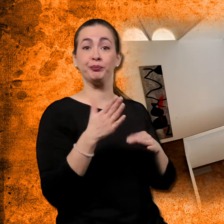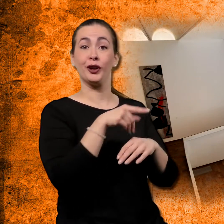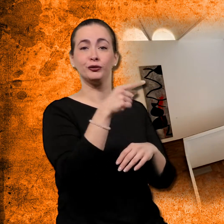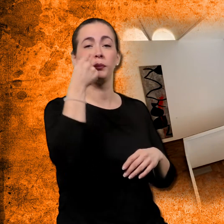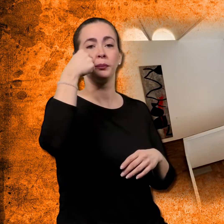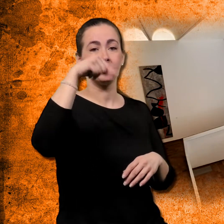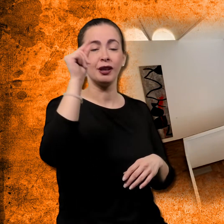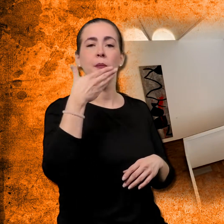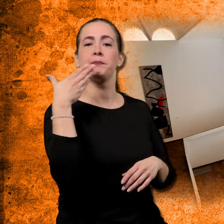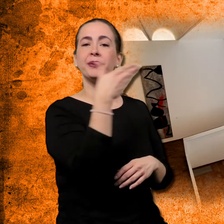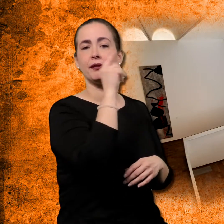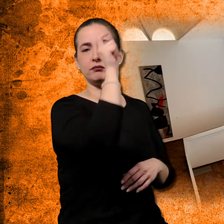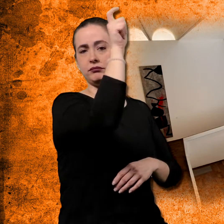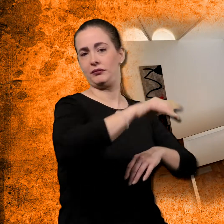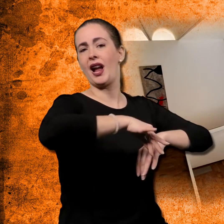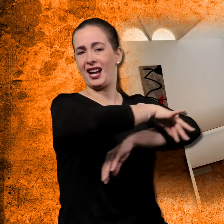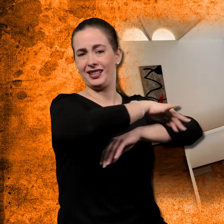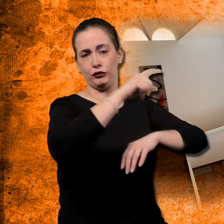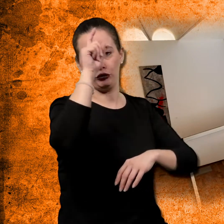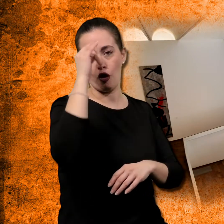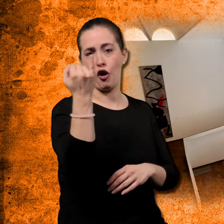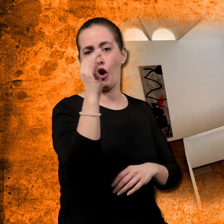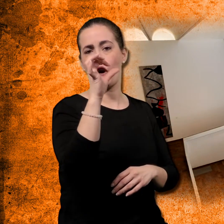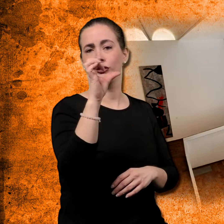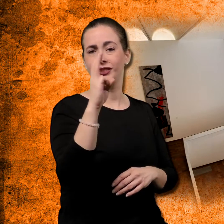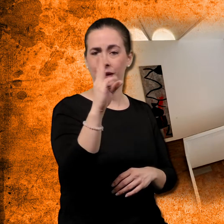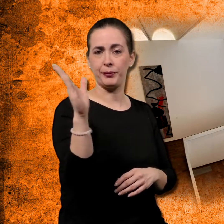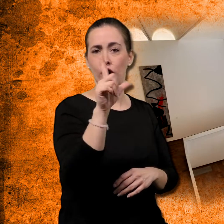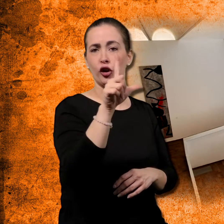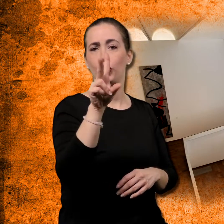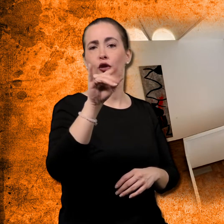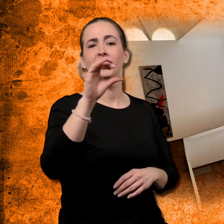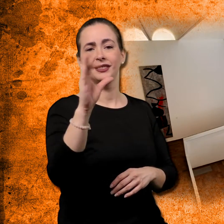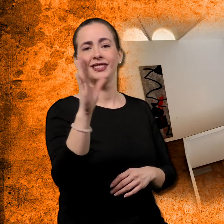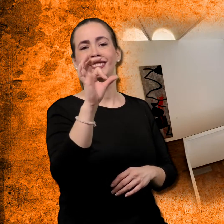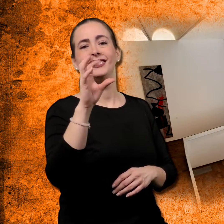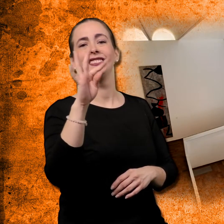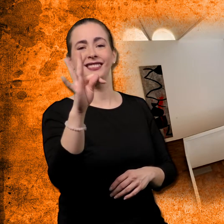I amb aquest objectiu va demanar a l’arquitecte Josep Lluís Sert